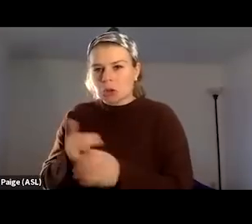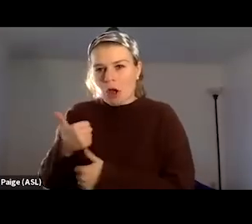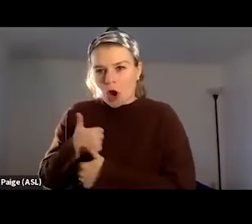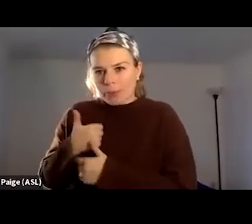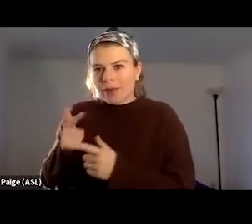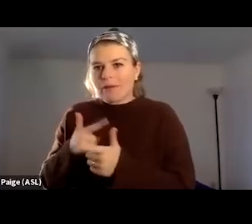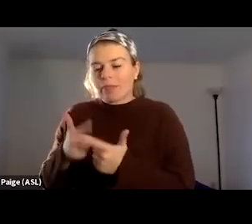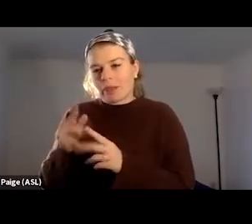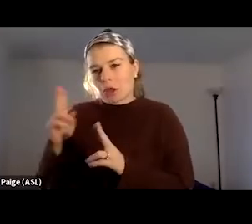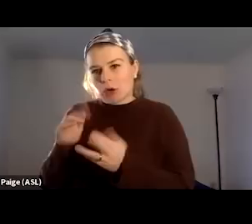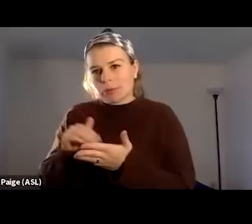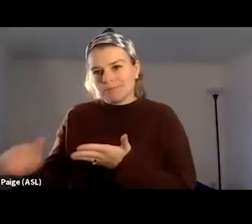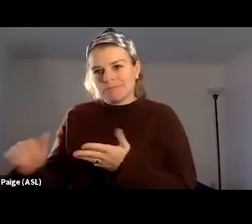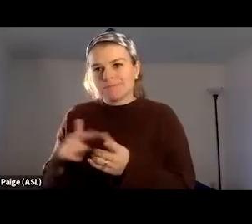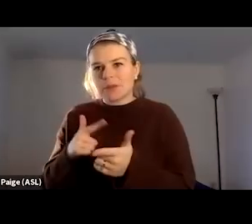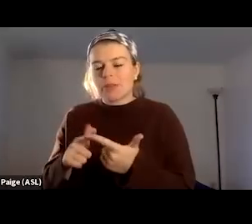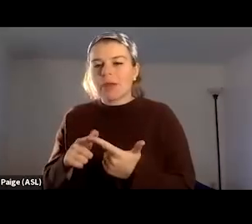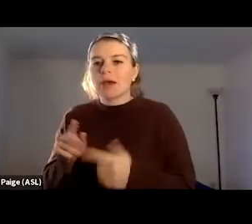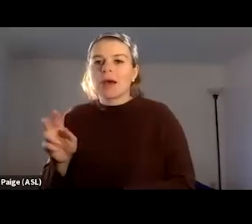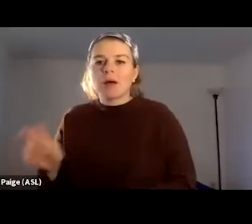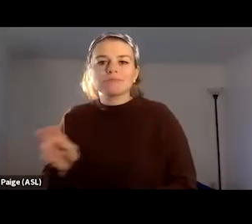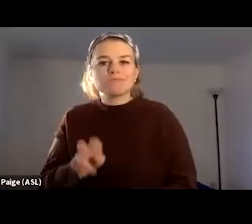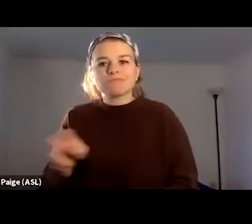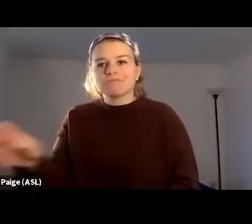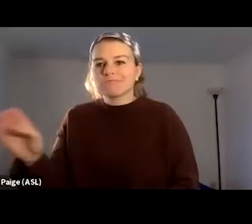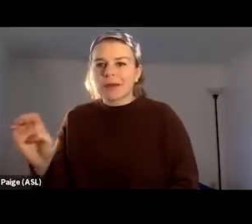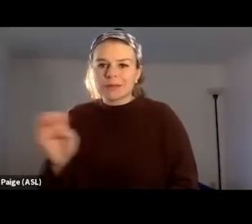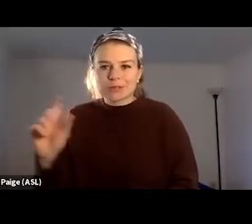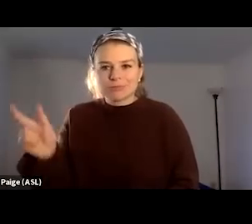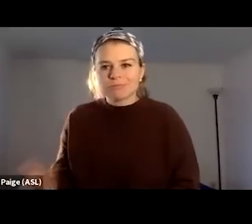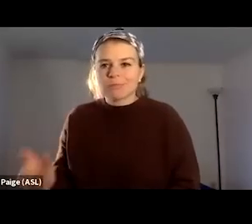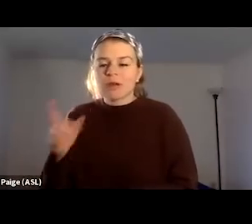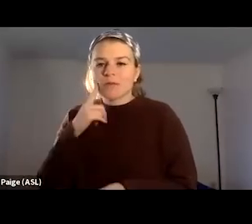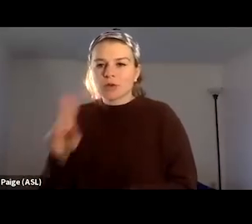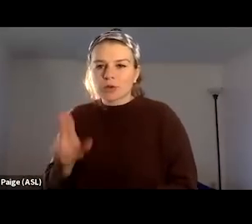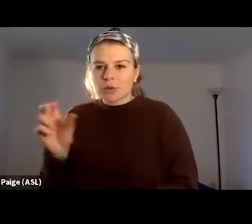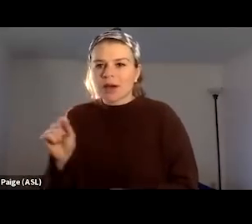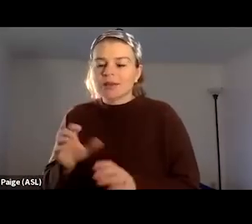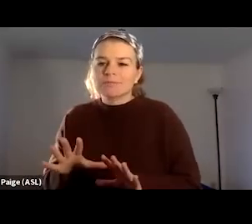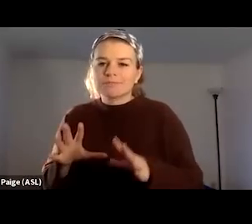y recorrió la costa este de los EE. UU. Tomaba trabajos meniales y los perdía debido a su bebida